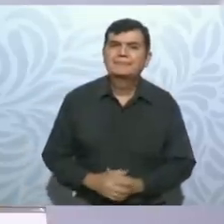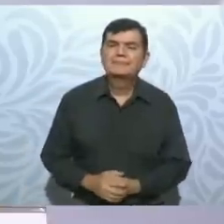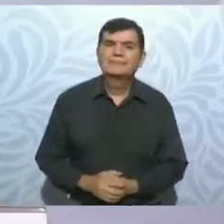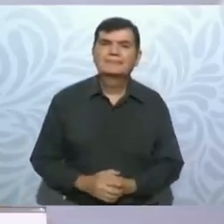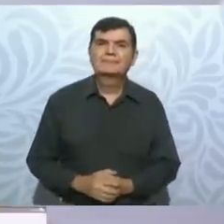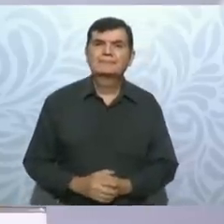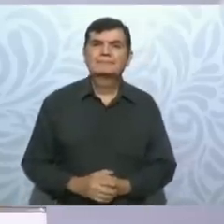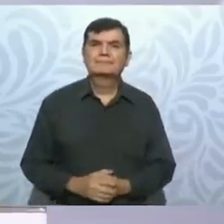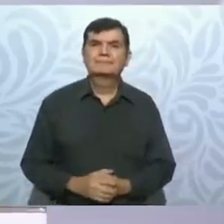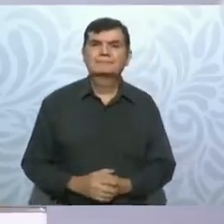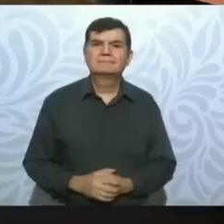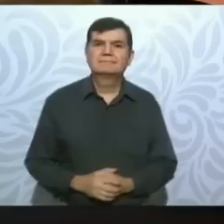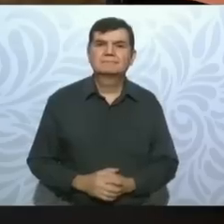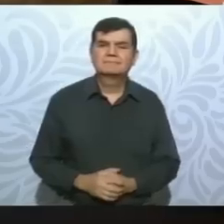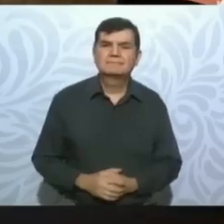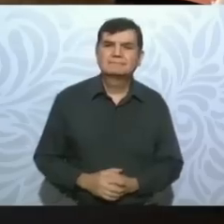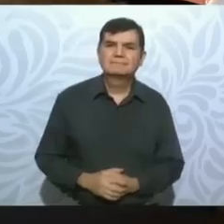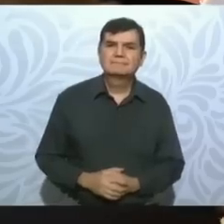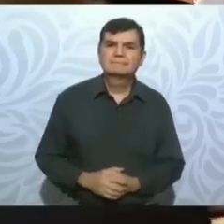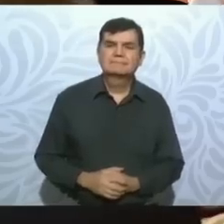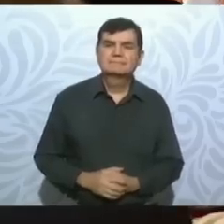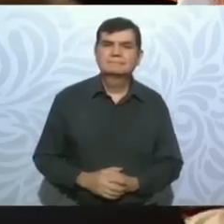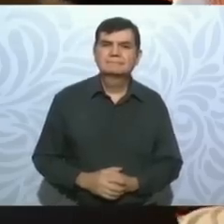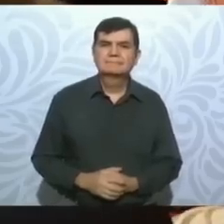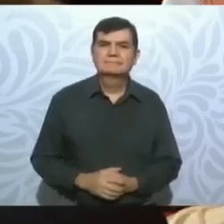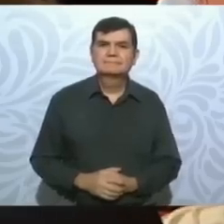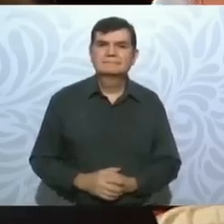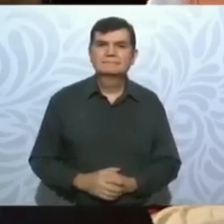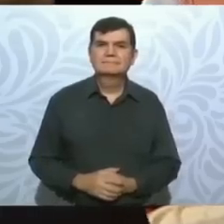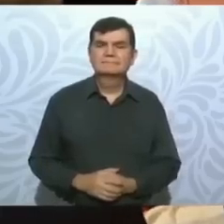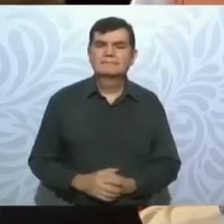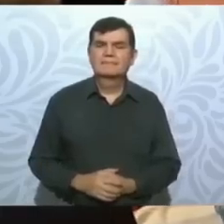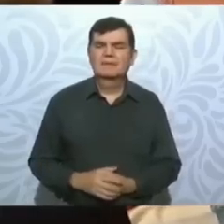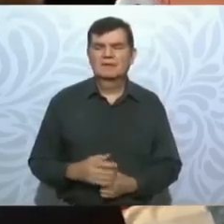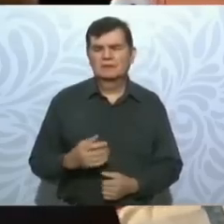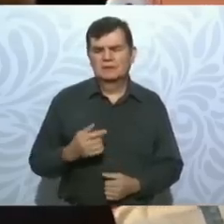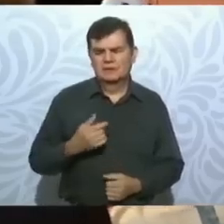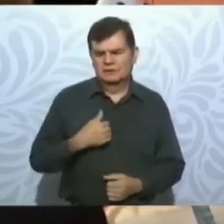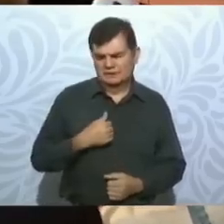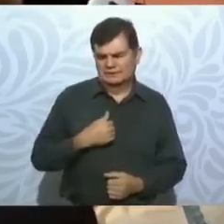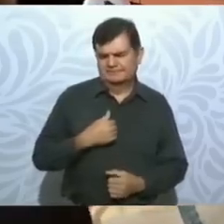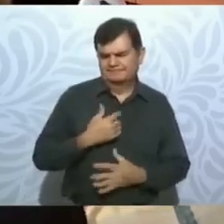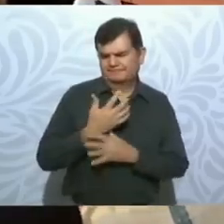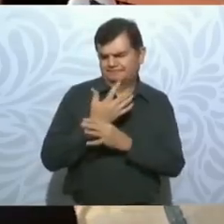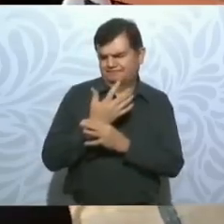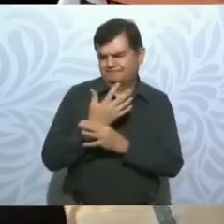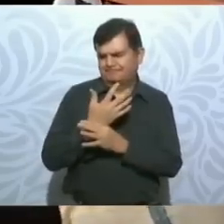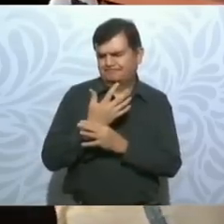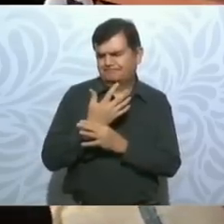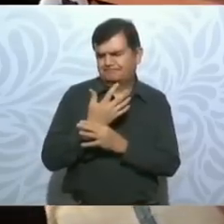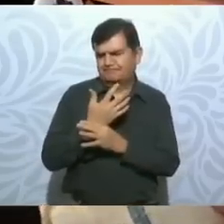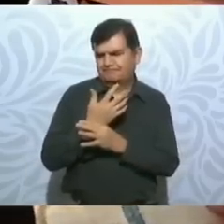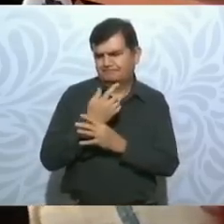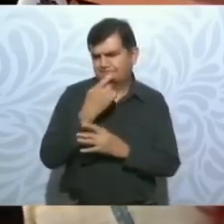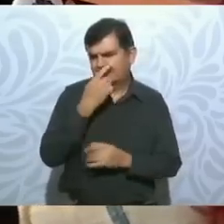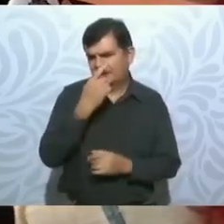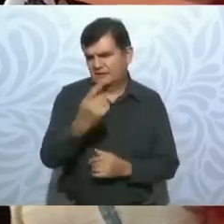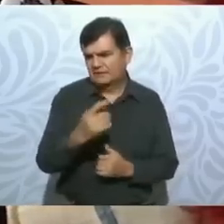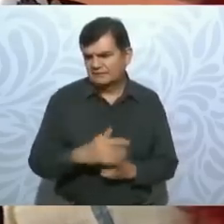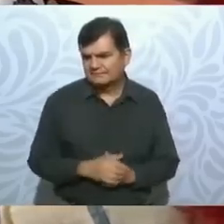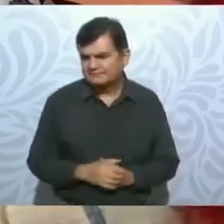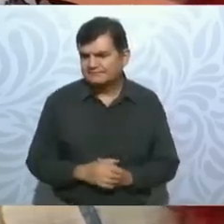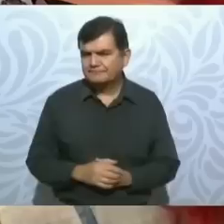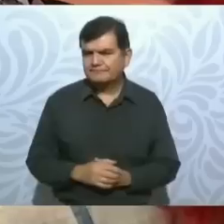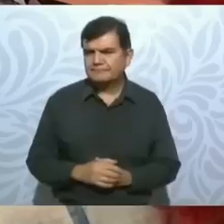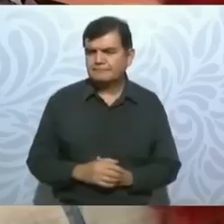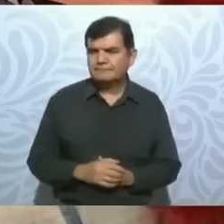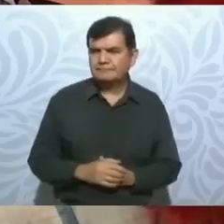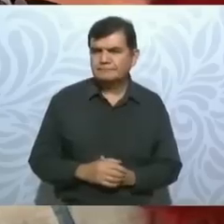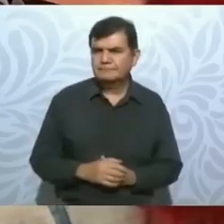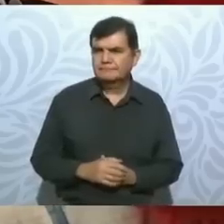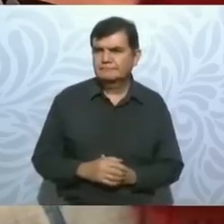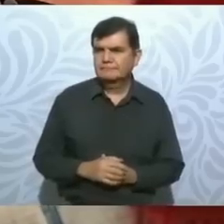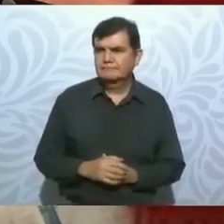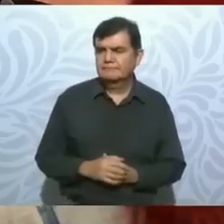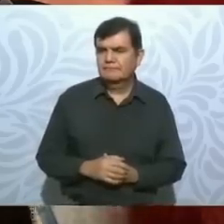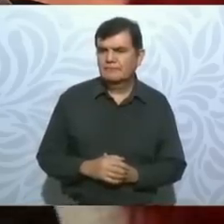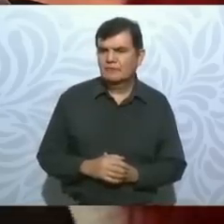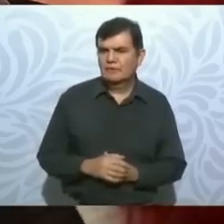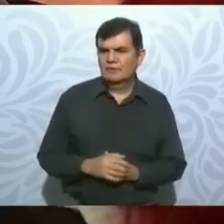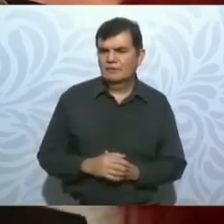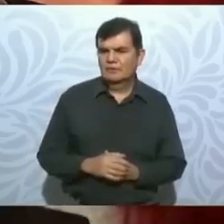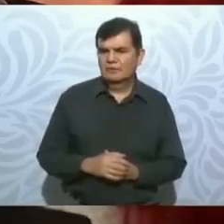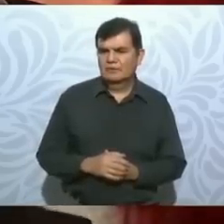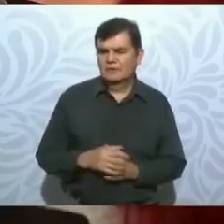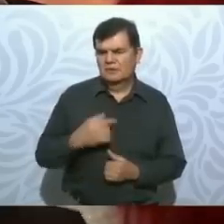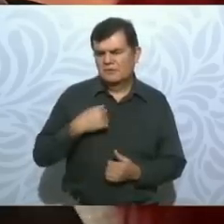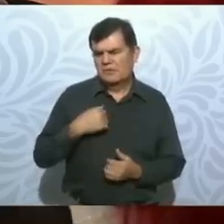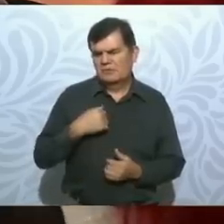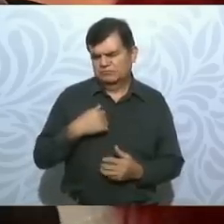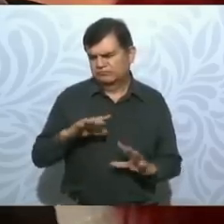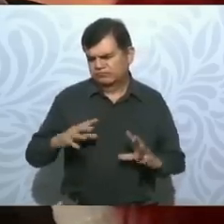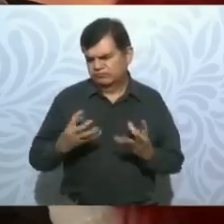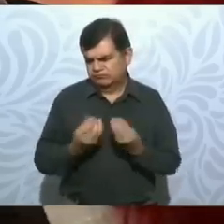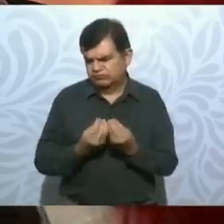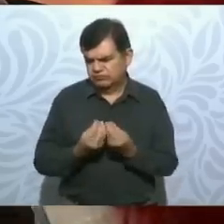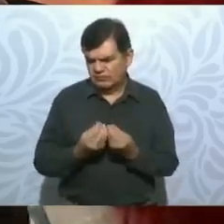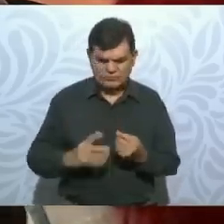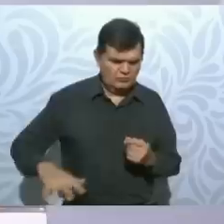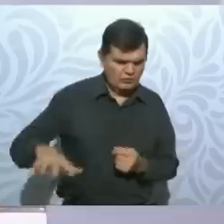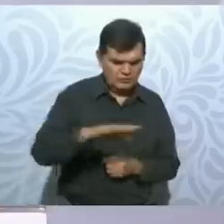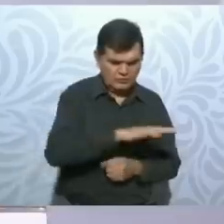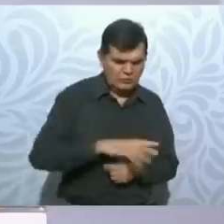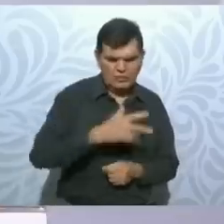presentes yo he planteado que primero juntos vamos a salir adelante juntos y juntas no hay nada que